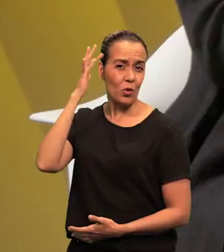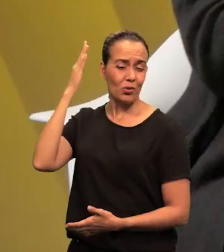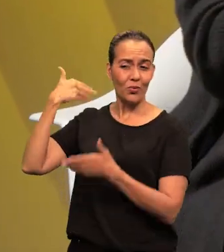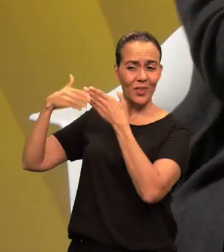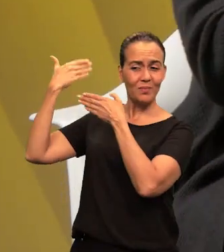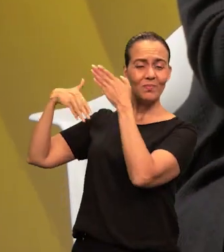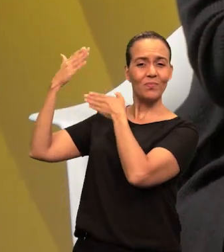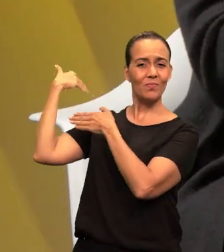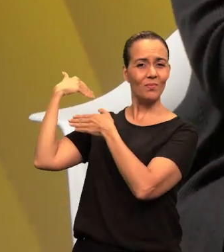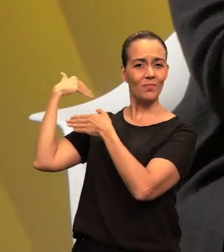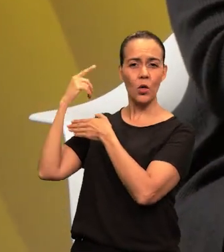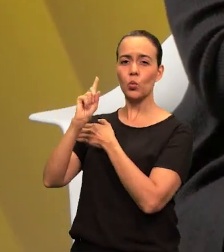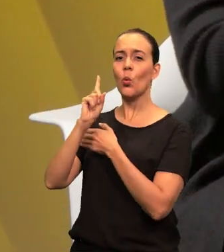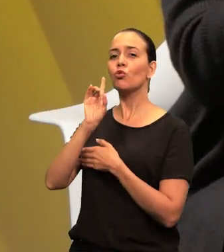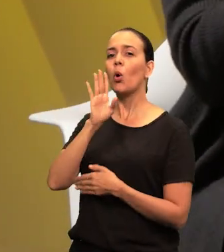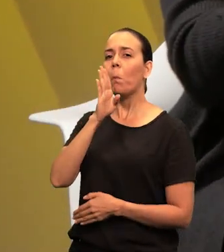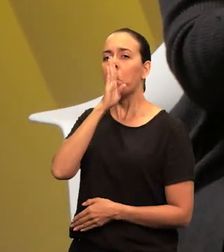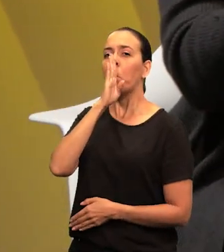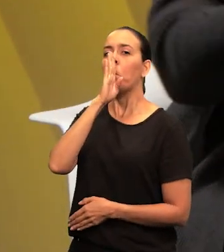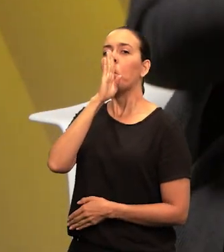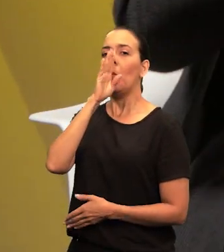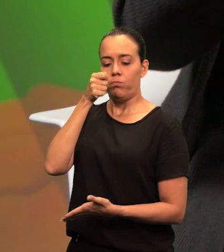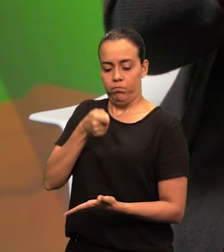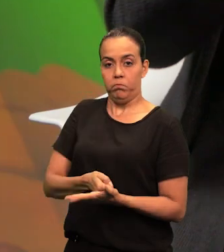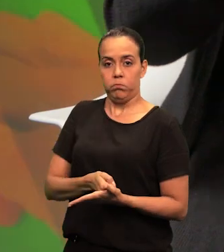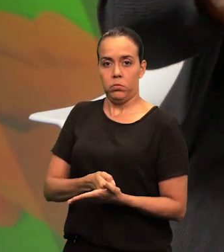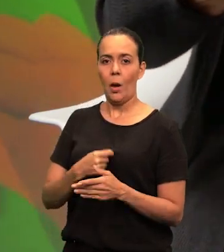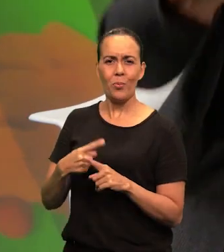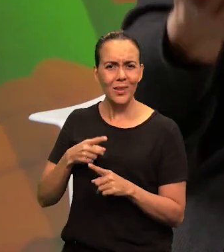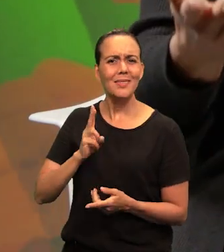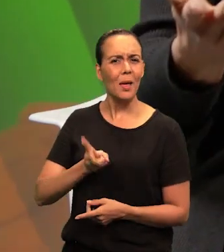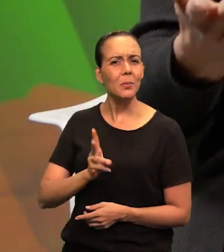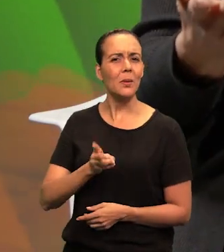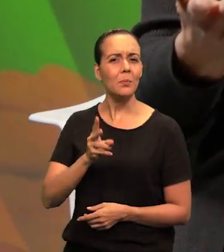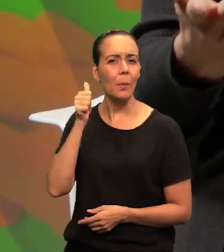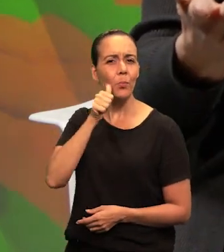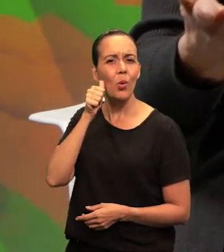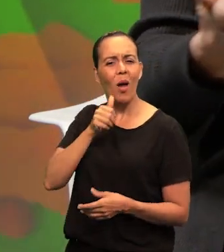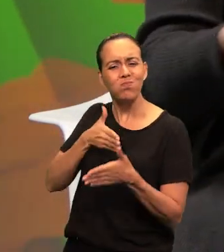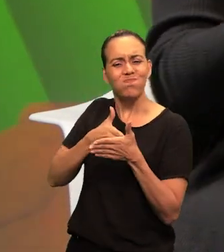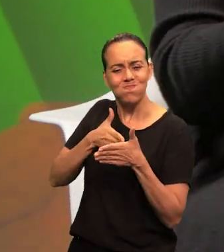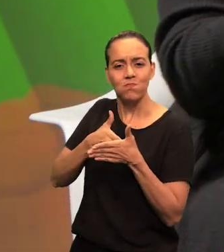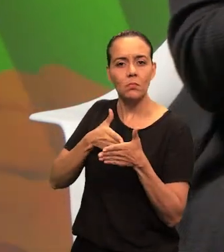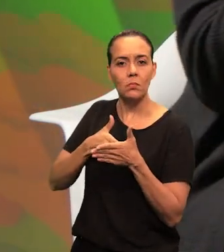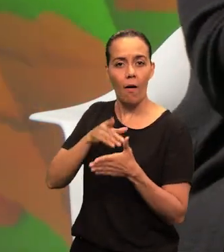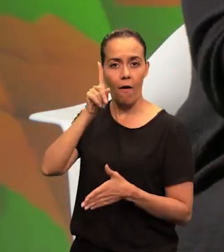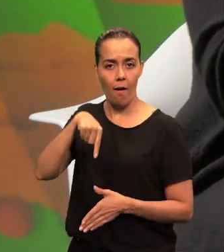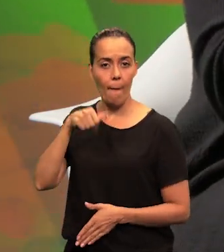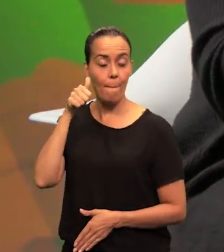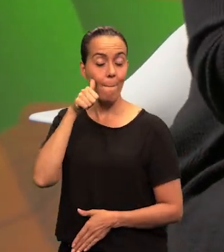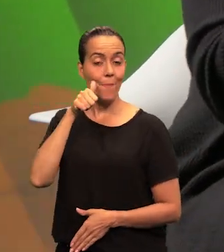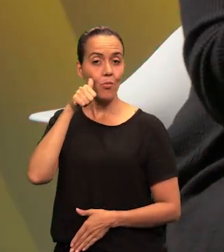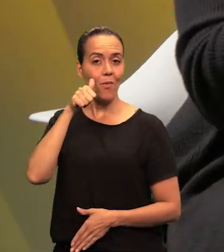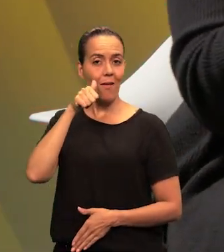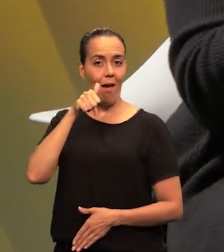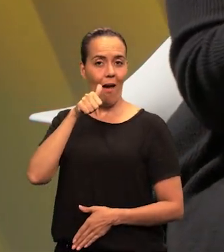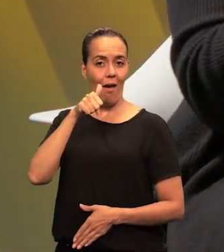não é só porque elas foram caladas, já que mulheres foram negadas na sua história. É que o feminino, não só a mulher,